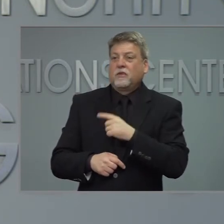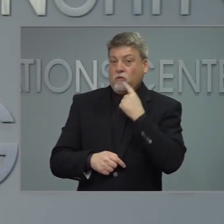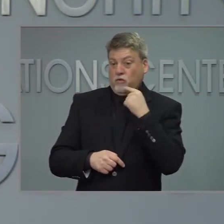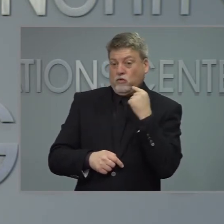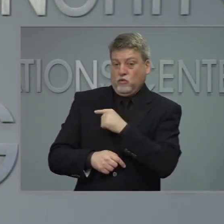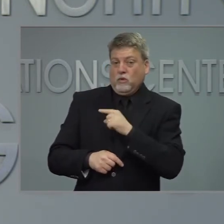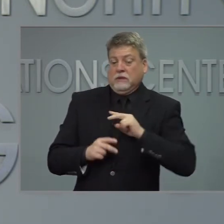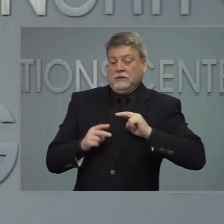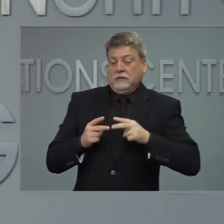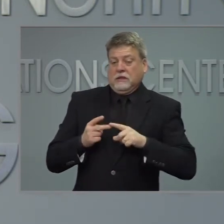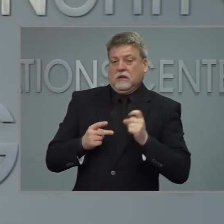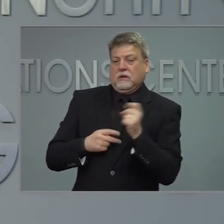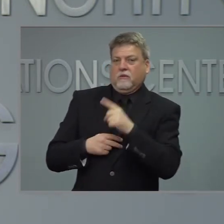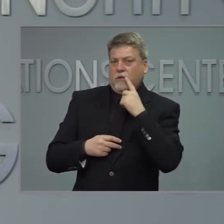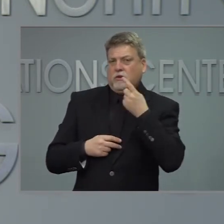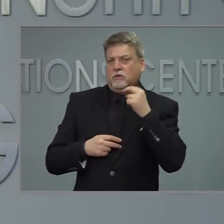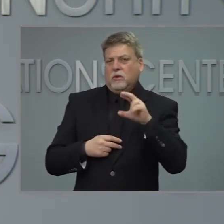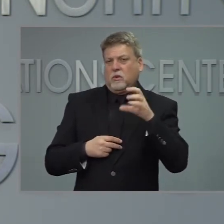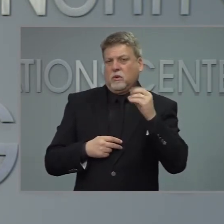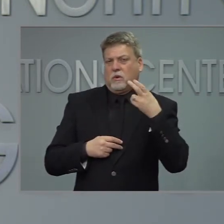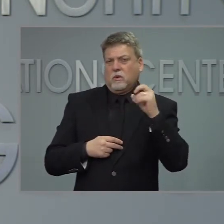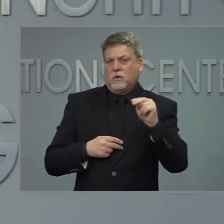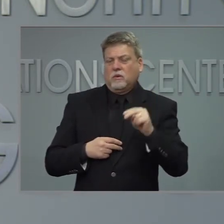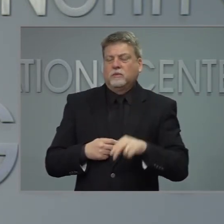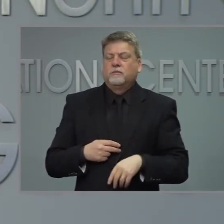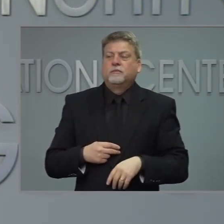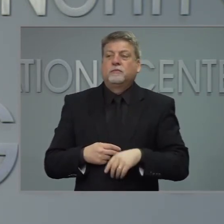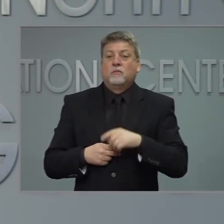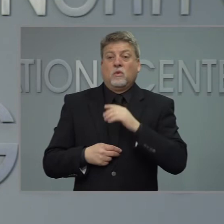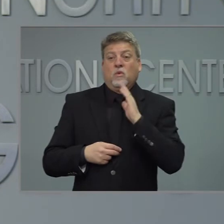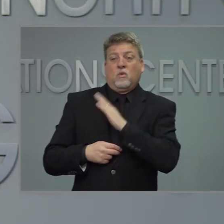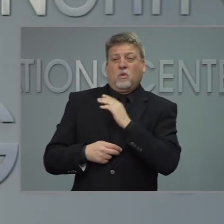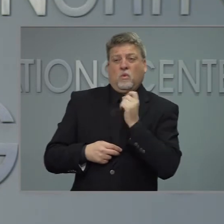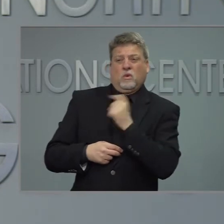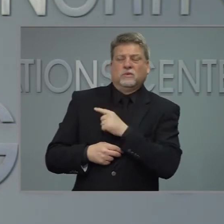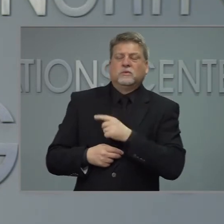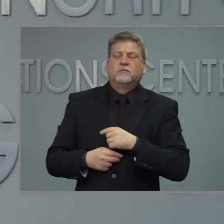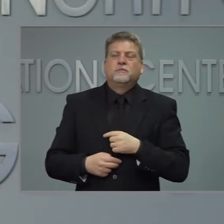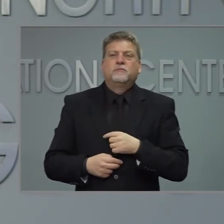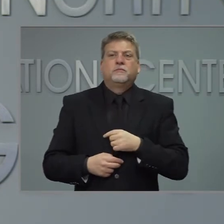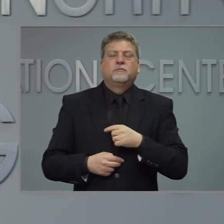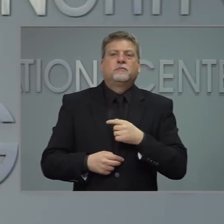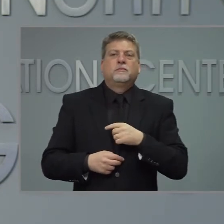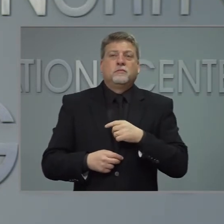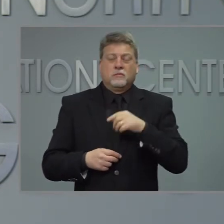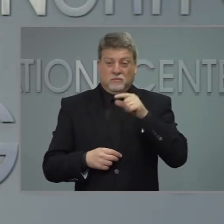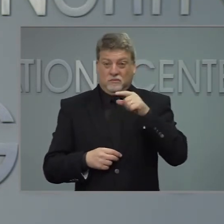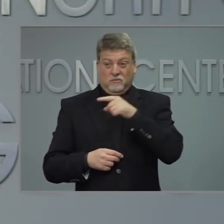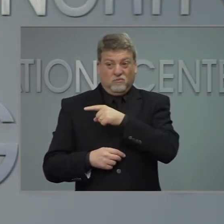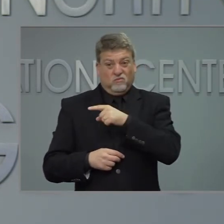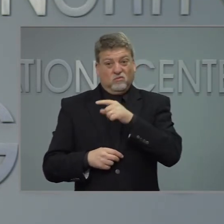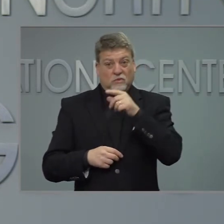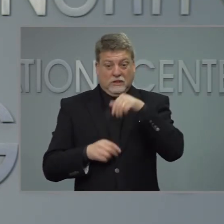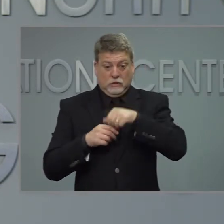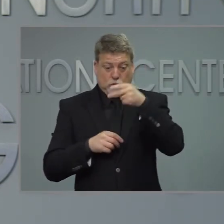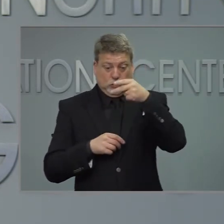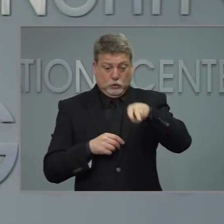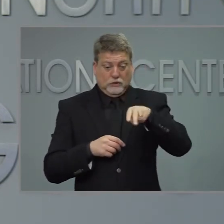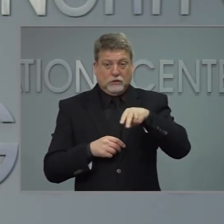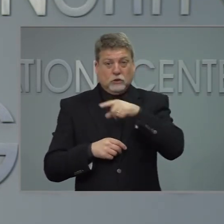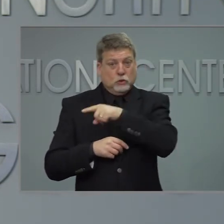Una pregunta para usted y una para la doctora Cohen, para usted. En en dos semanas va a